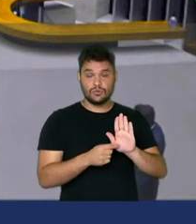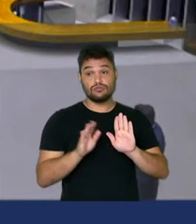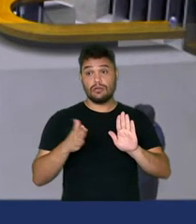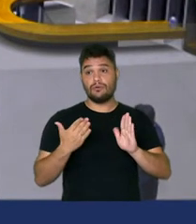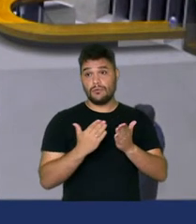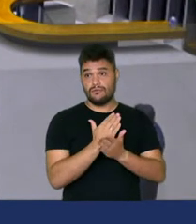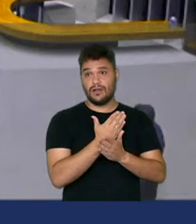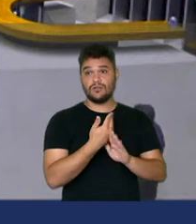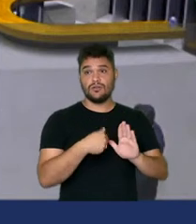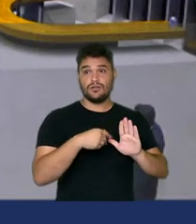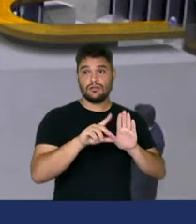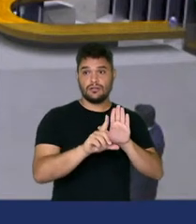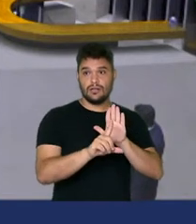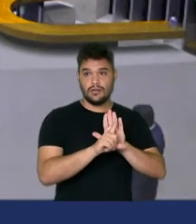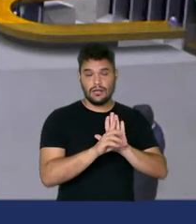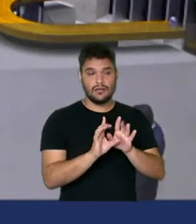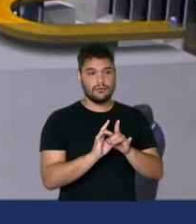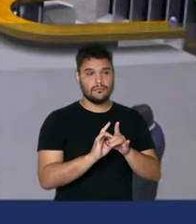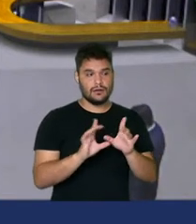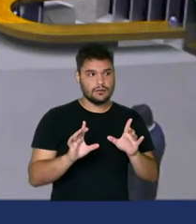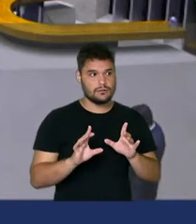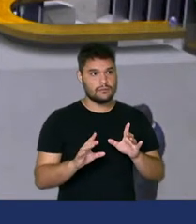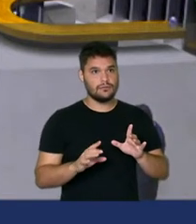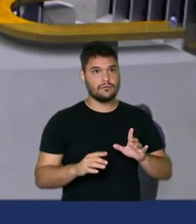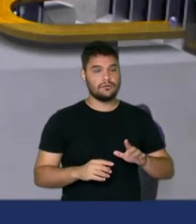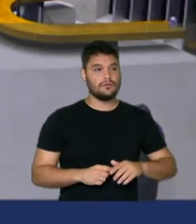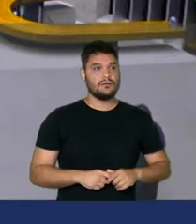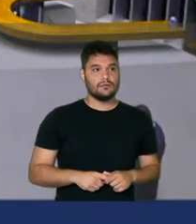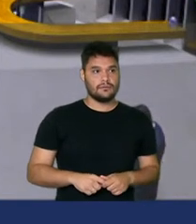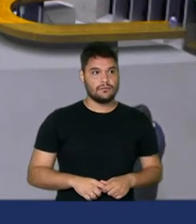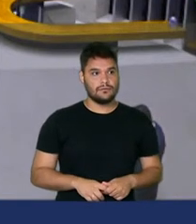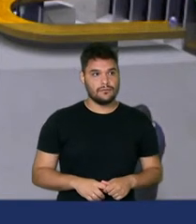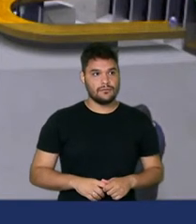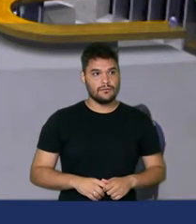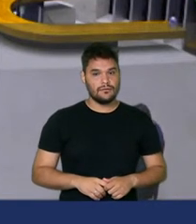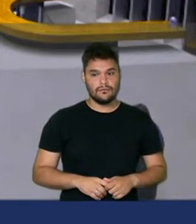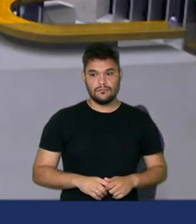FAVOR, DEPUTADO CORTES. -- [REPÓRTER]: PORTANTO O PEDIDO DE MUDANÇA NA LEI DE BINGOS E CASSINOS FOI RETIRADO